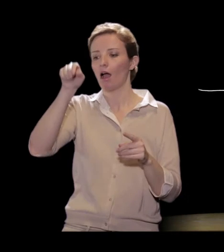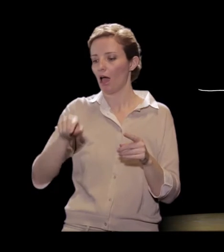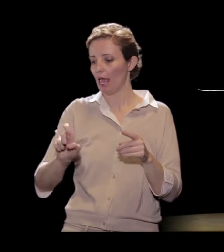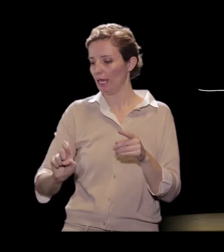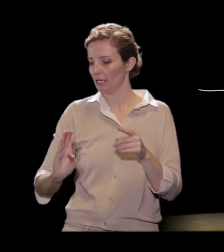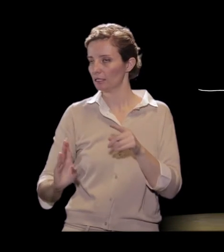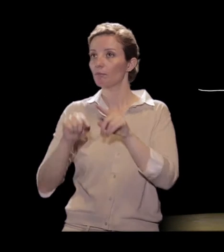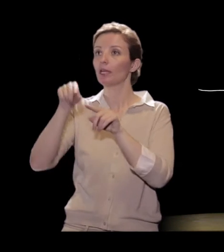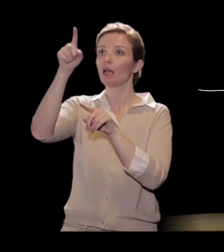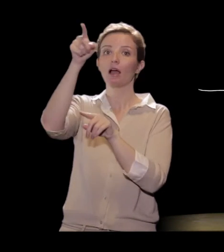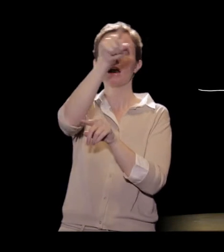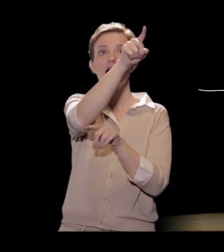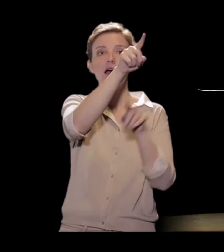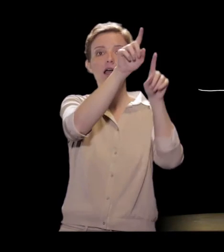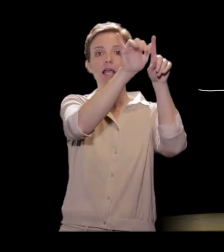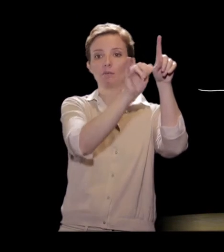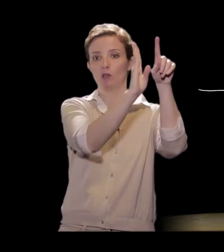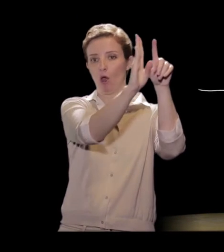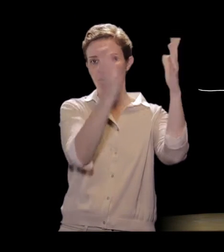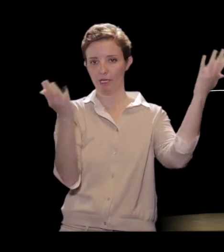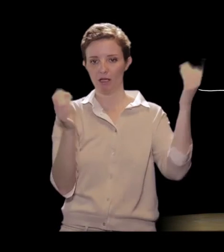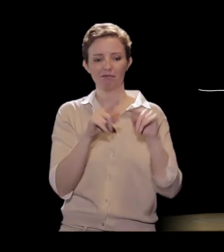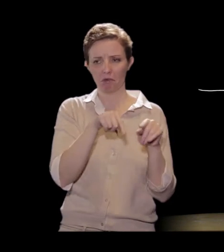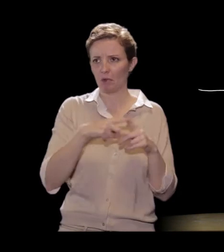che ha come coordinate x(B) e y(B),